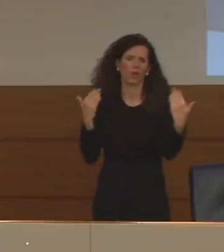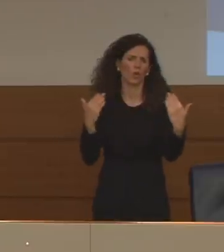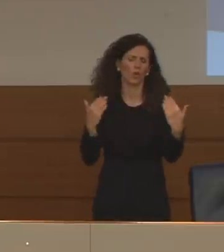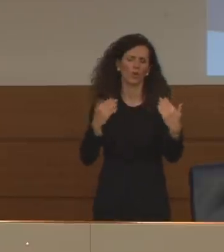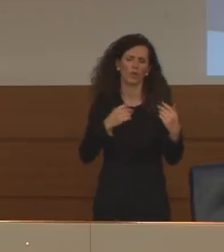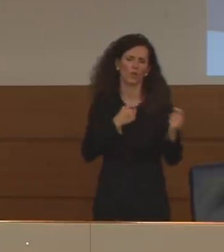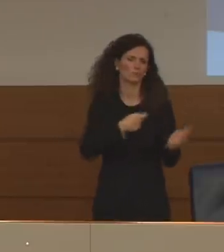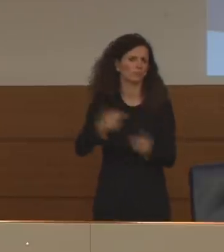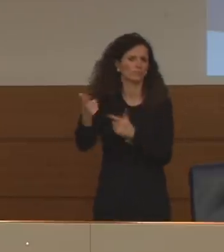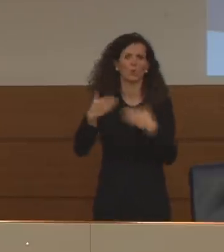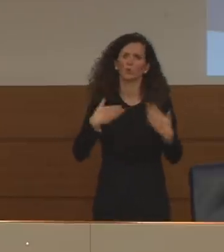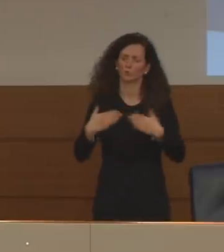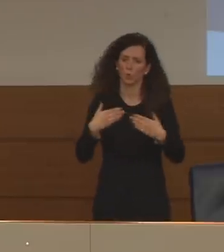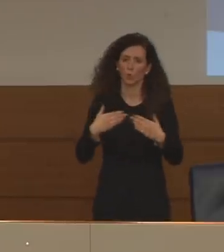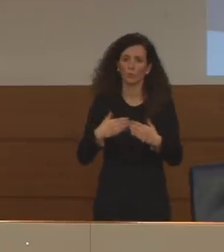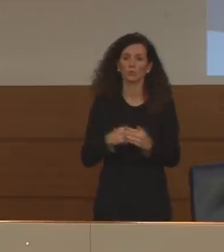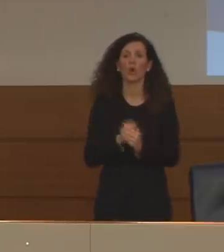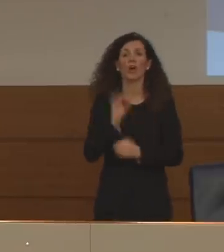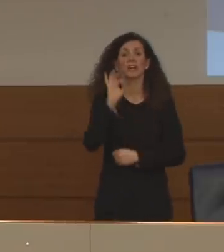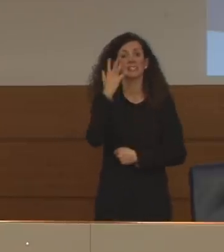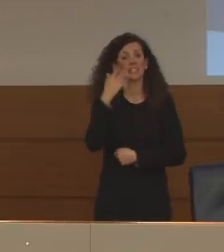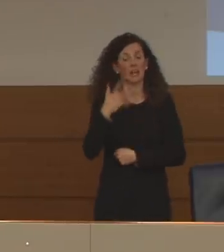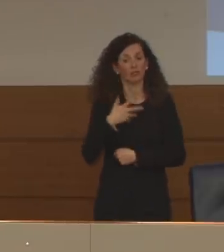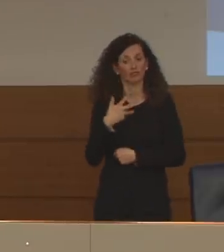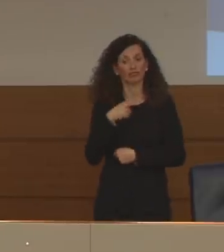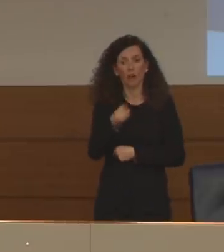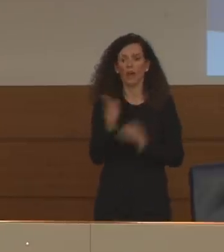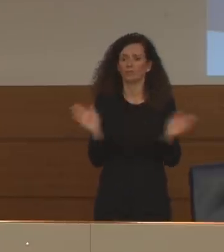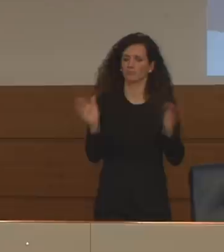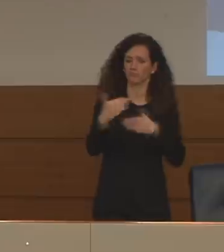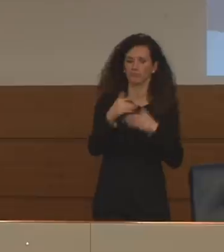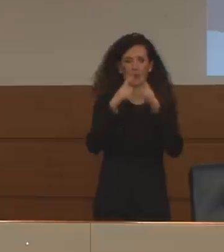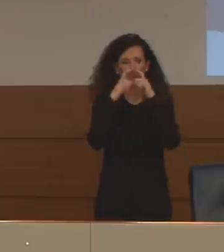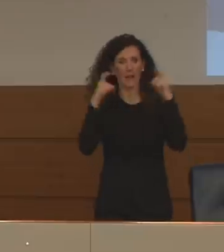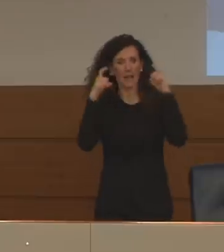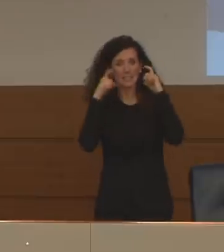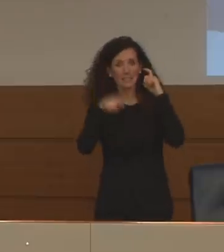fossero delle partite queste partite di mascherine destinate ad altri fini